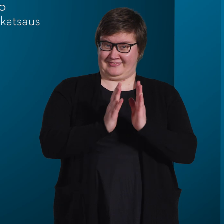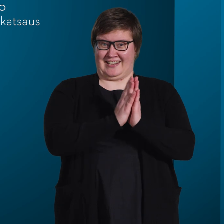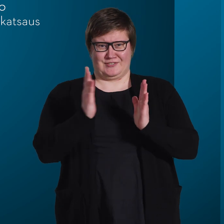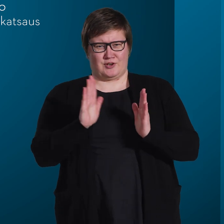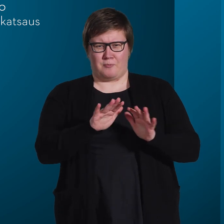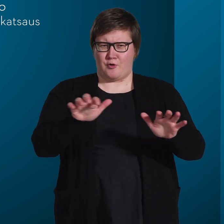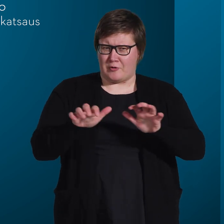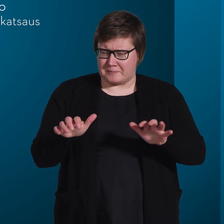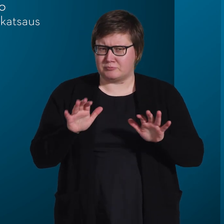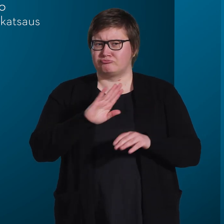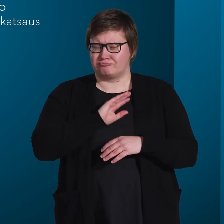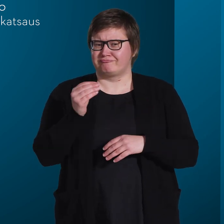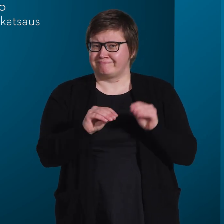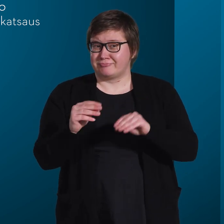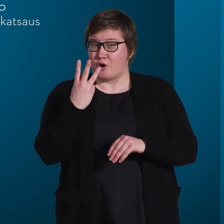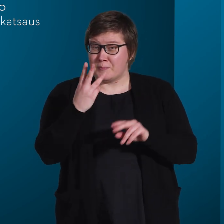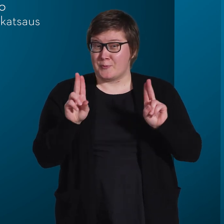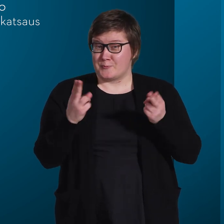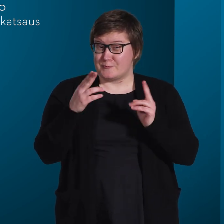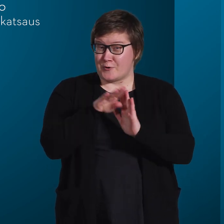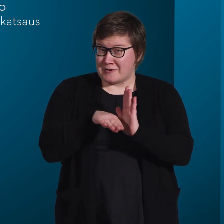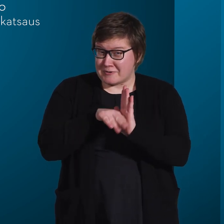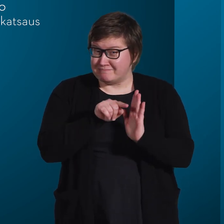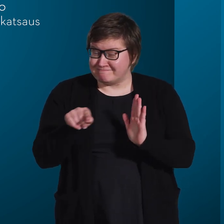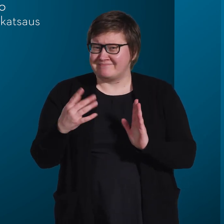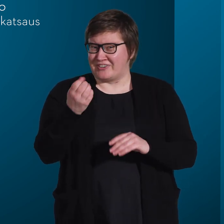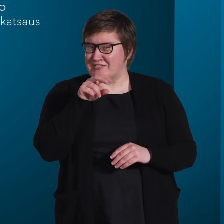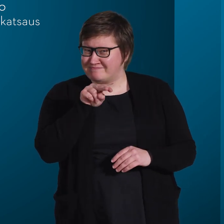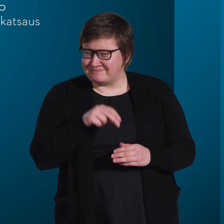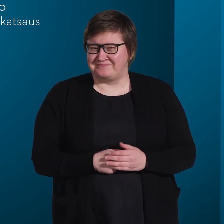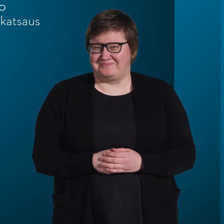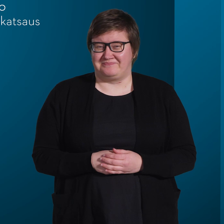Kirjaston kokoelmiin on tullut myös kolme uutta ohjelmaa katsottavaksi.